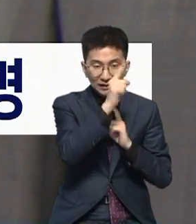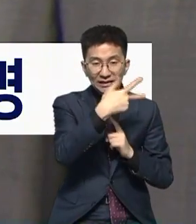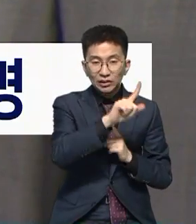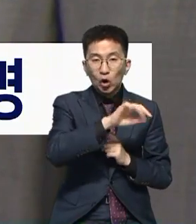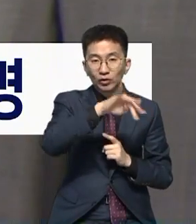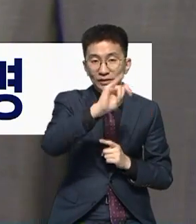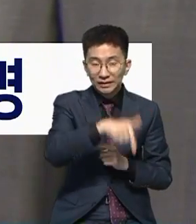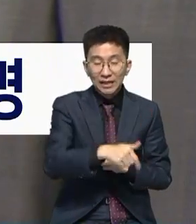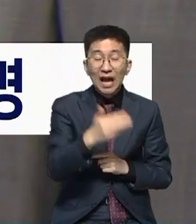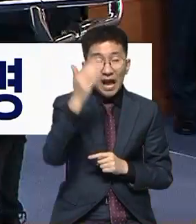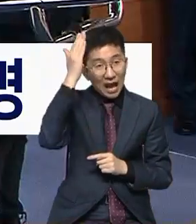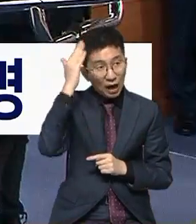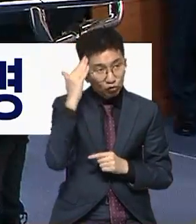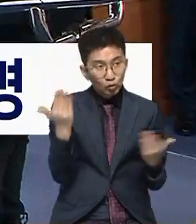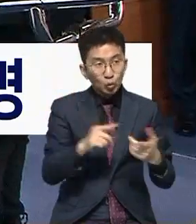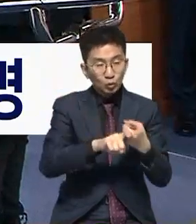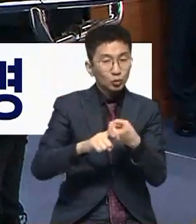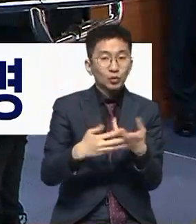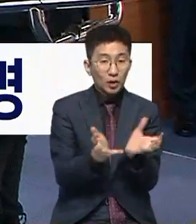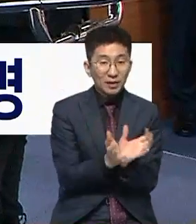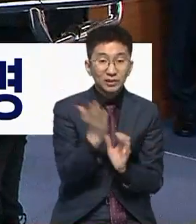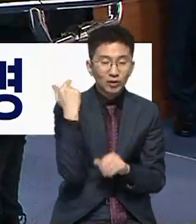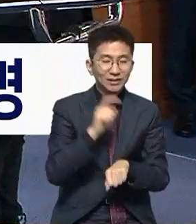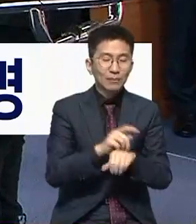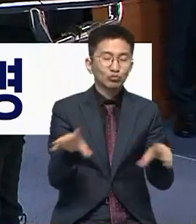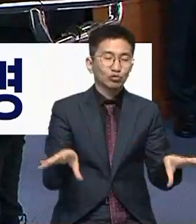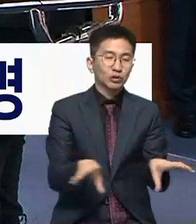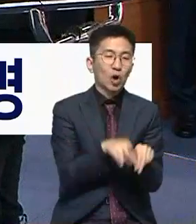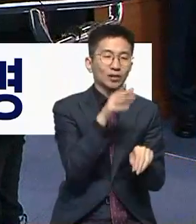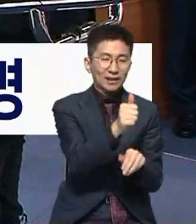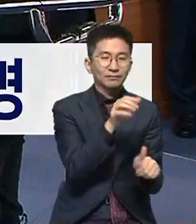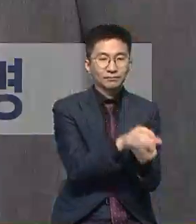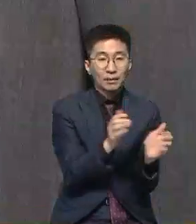한국노총 전 사무처장을 지명했습니다. 30년 동안 한국노총에 몸담았던 이